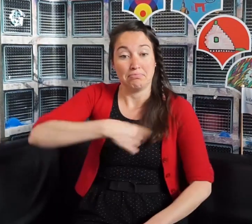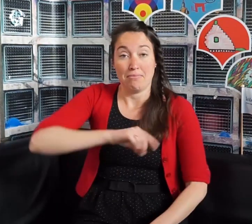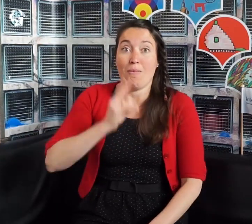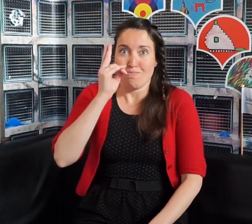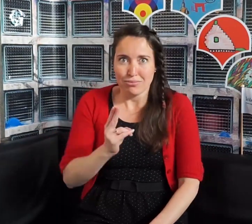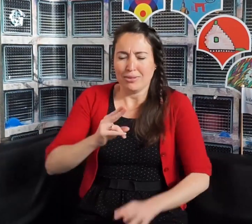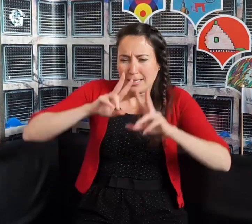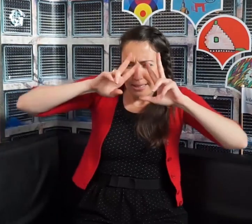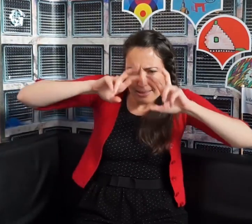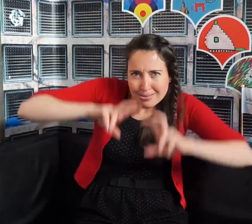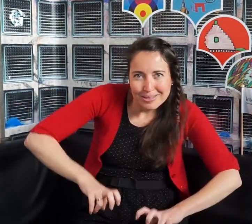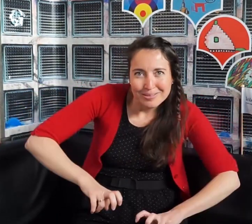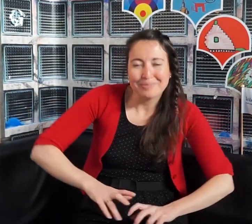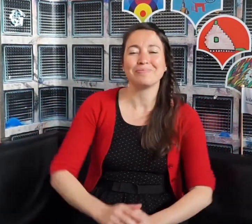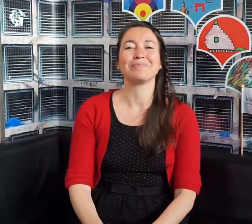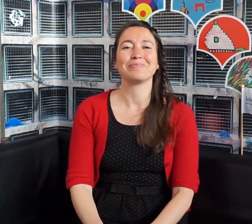Ce sera l'occasion de commencer le travail de recherche.